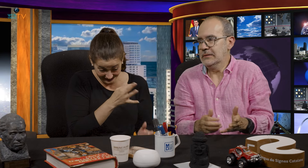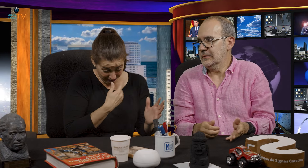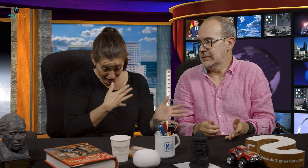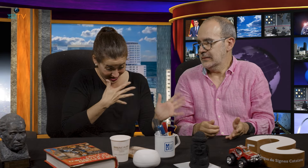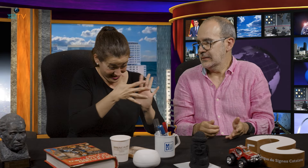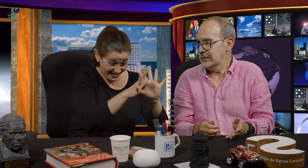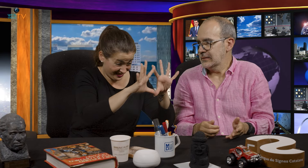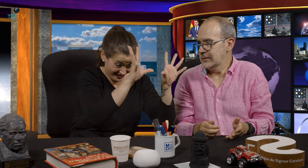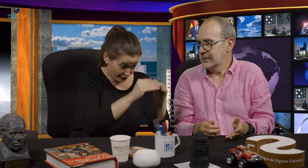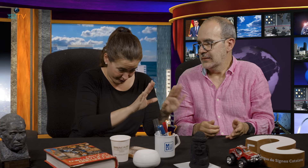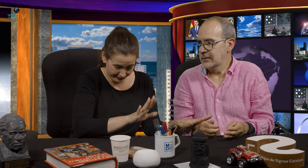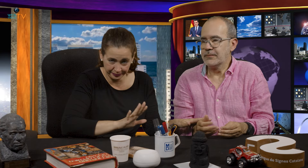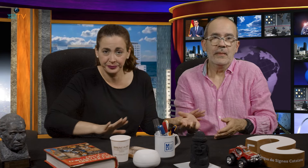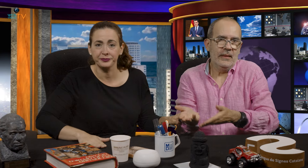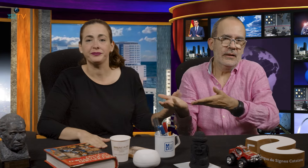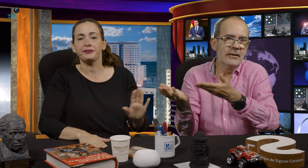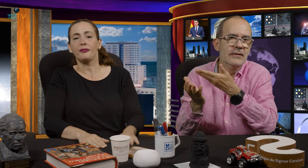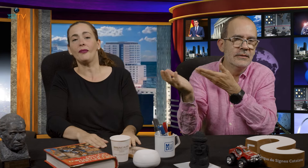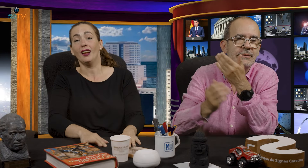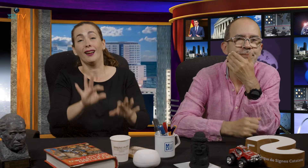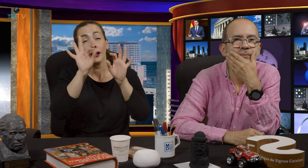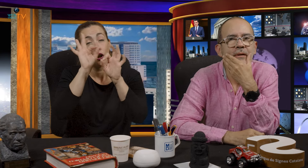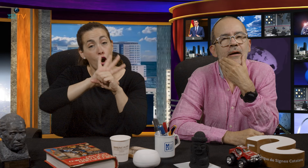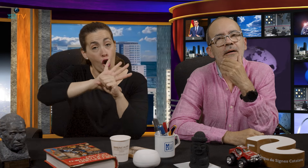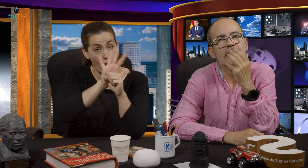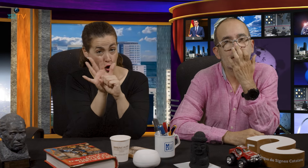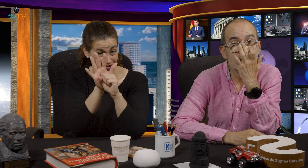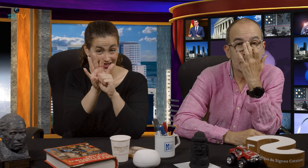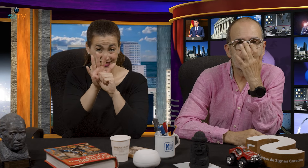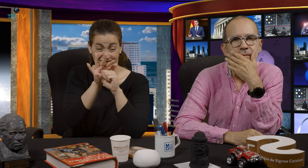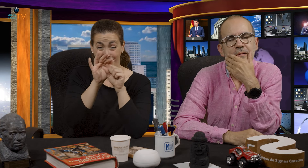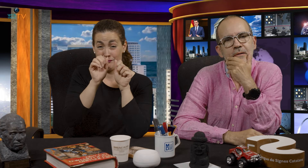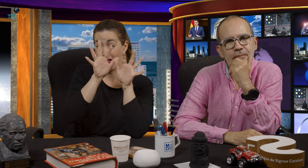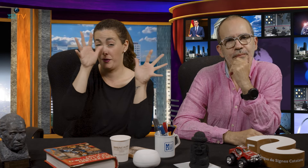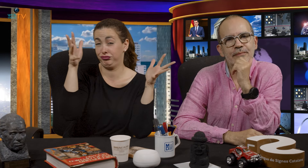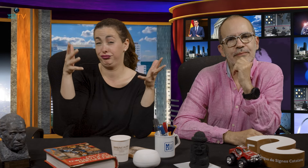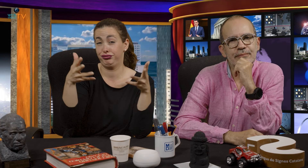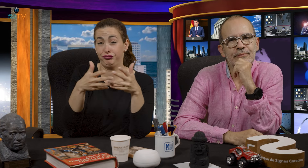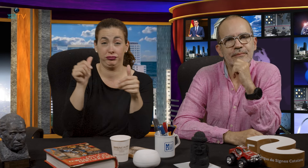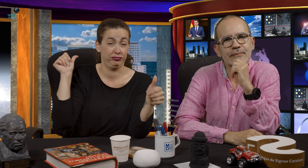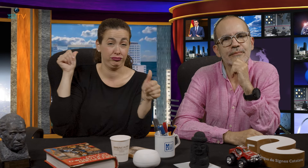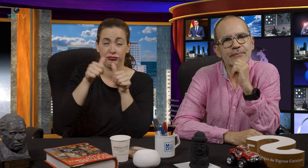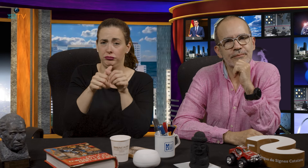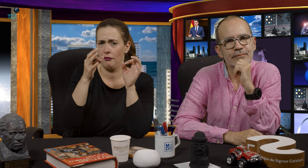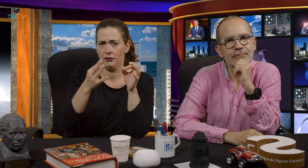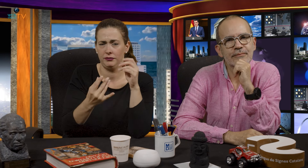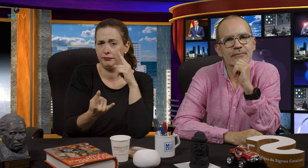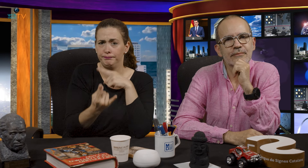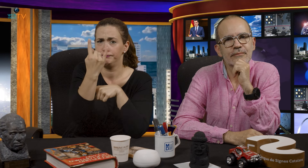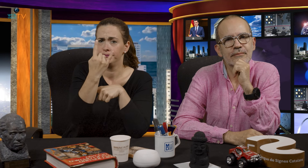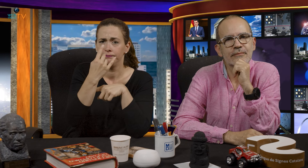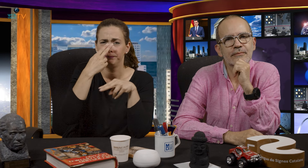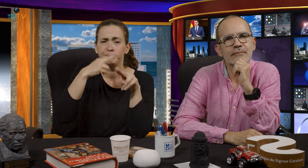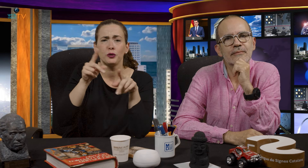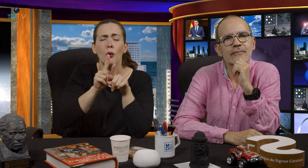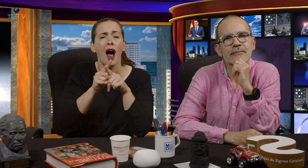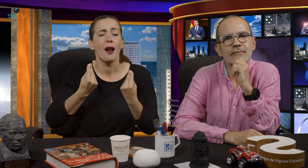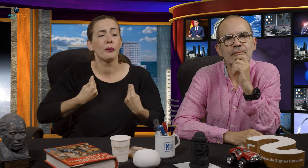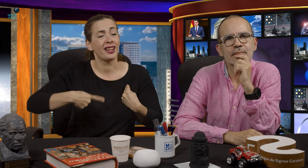Si, hago un resumen. Cuando hubo la pandemia mundial del COVID, fue una situación insólita.